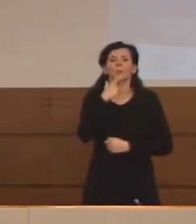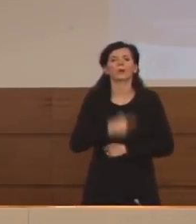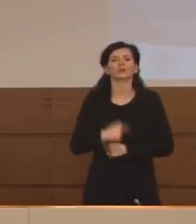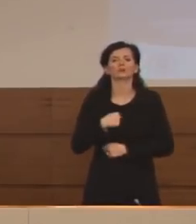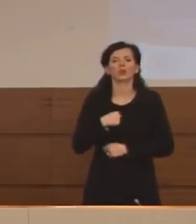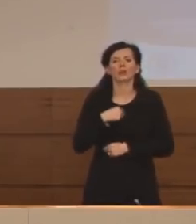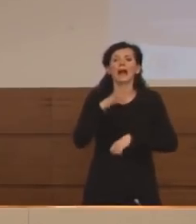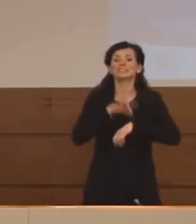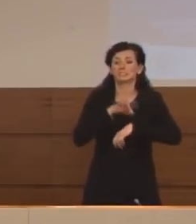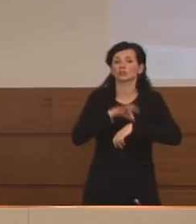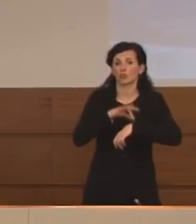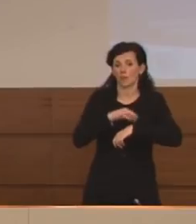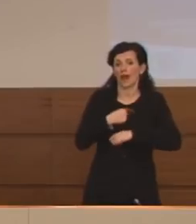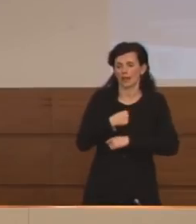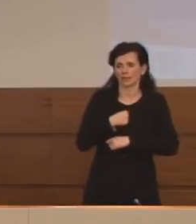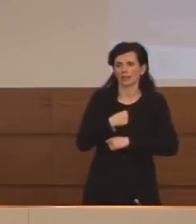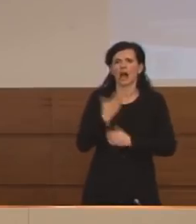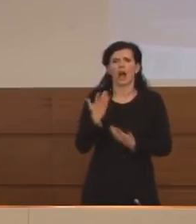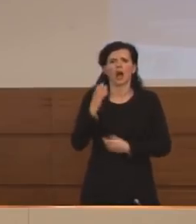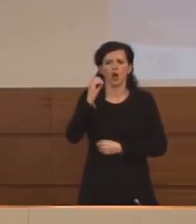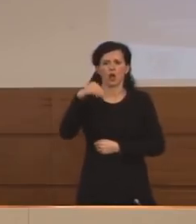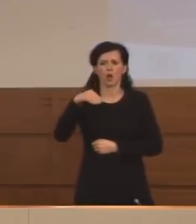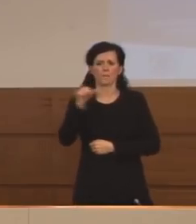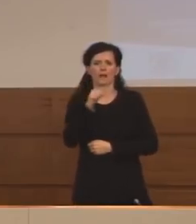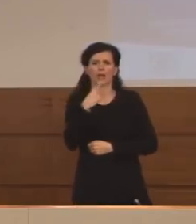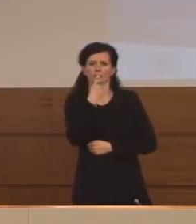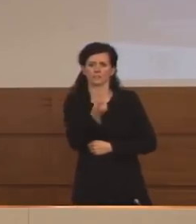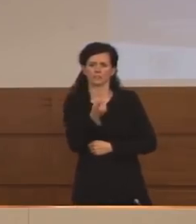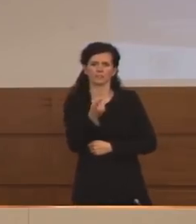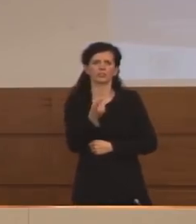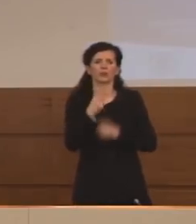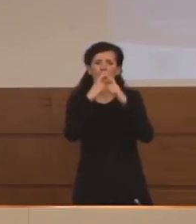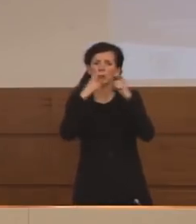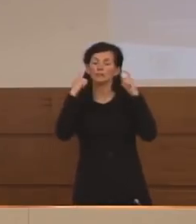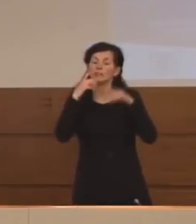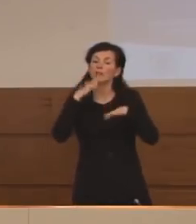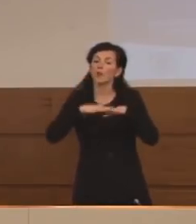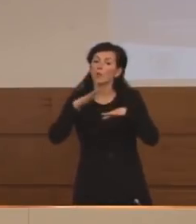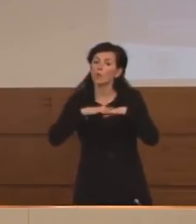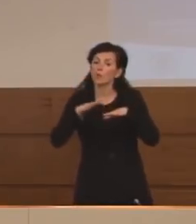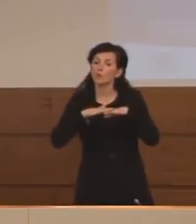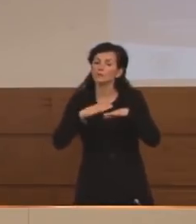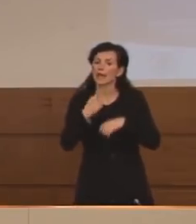Allora, l'OMS dice " le mascherine vanno usate in modo particolare da persona, magari, che hanno sintomi